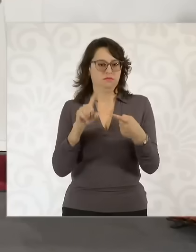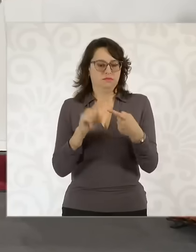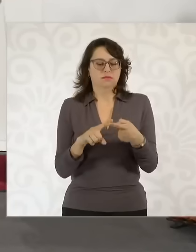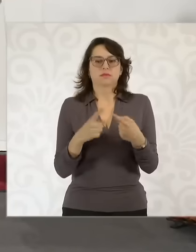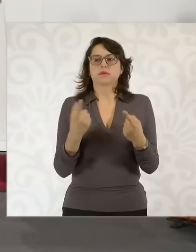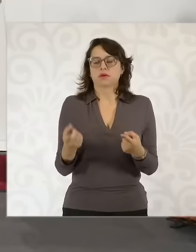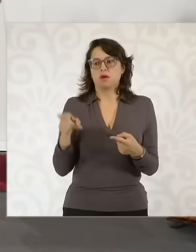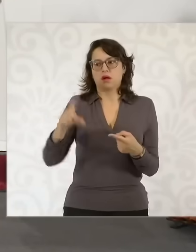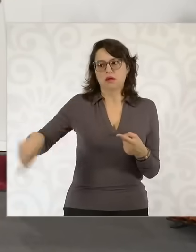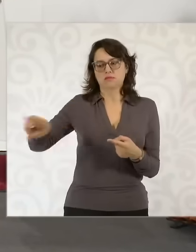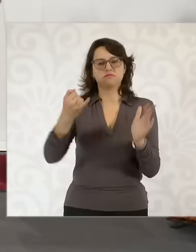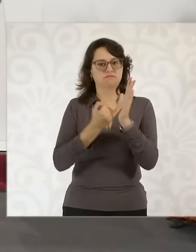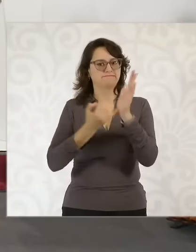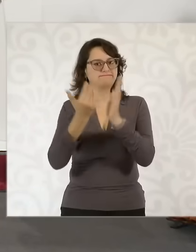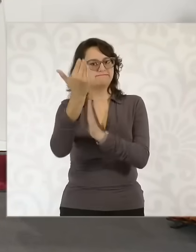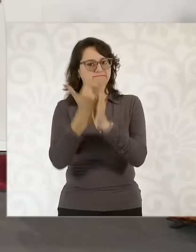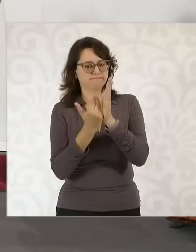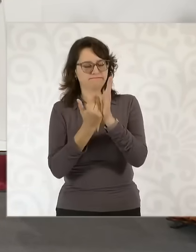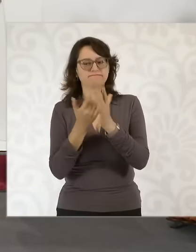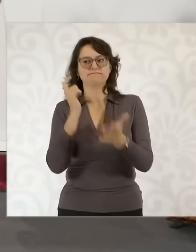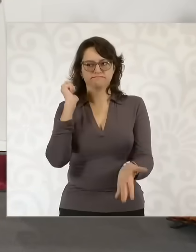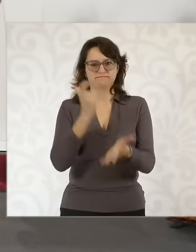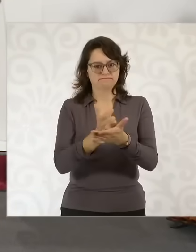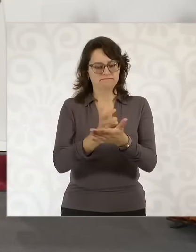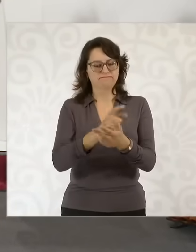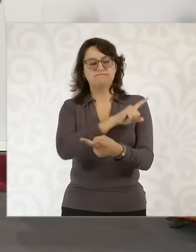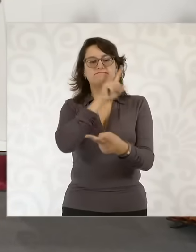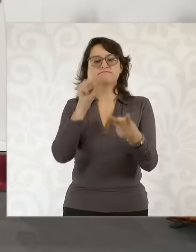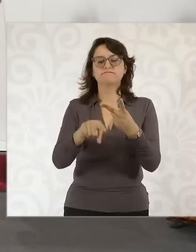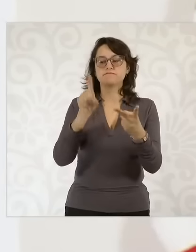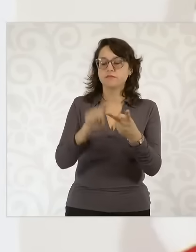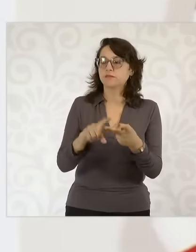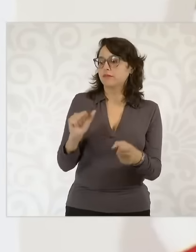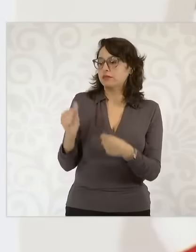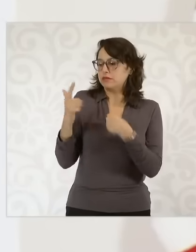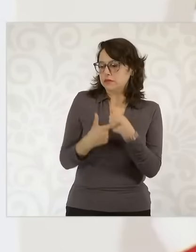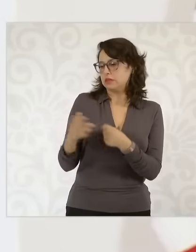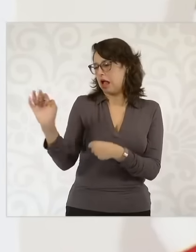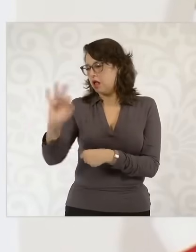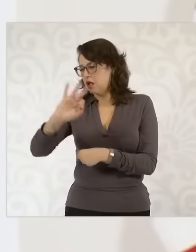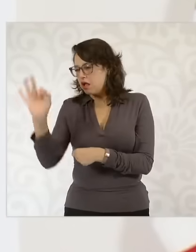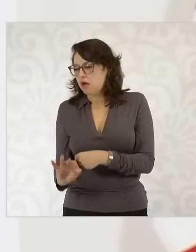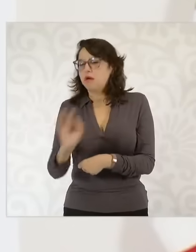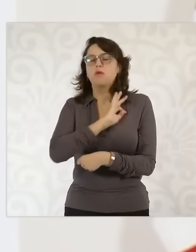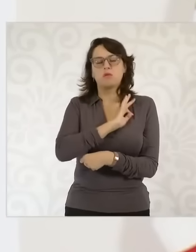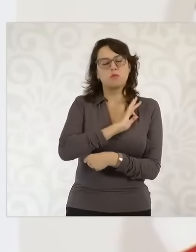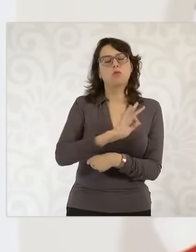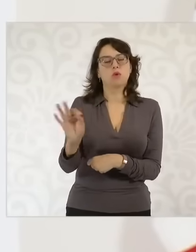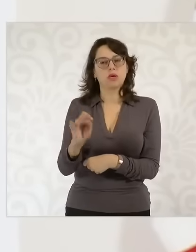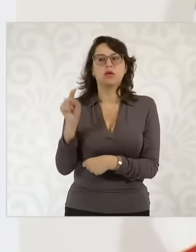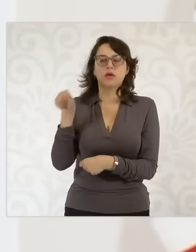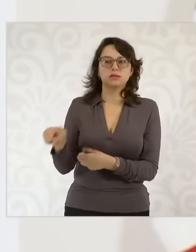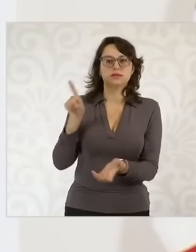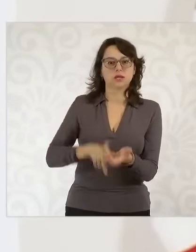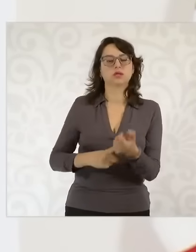por el otro que proveamos los incentivos correctos para que Pemex eh se comprometa y lleve a cabo una